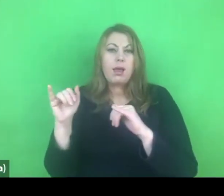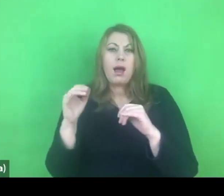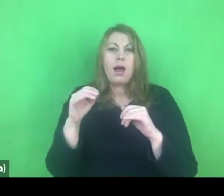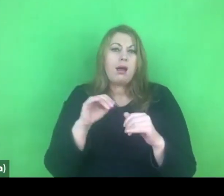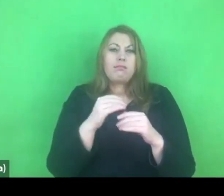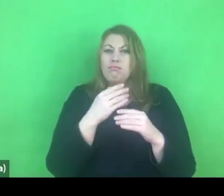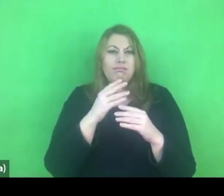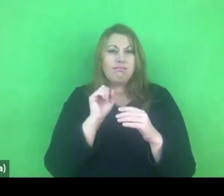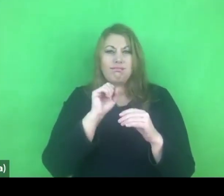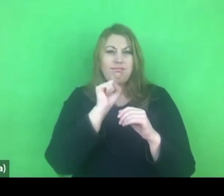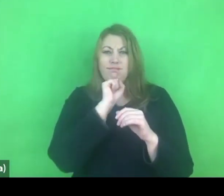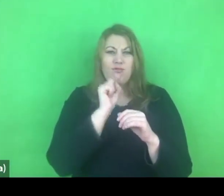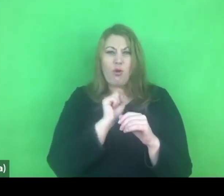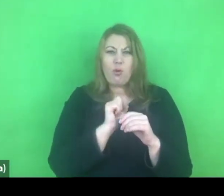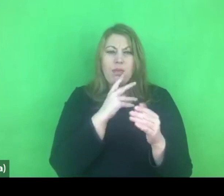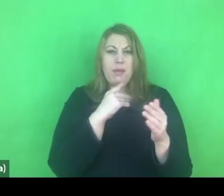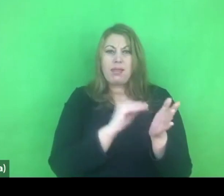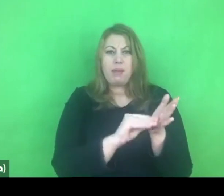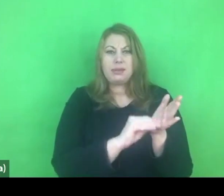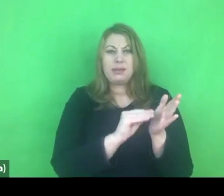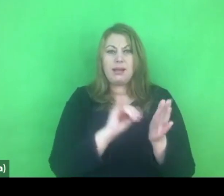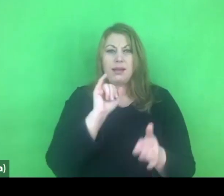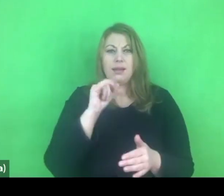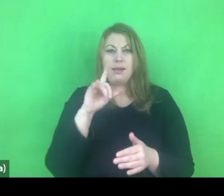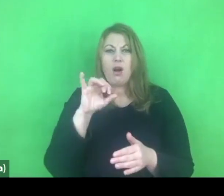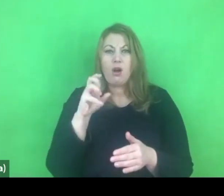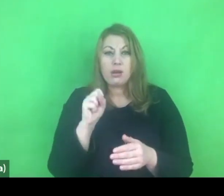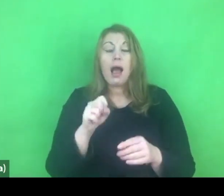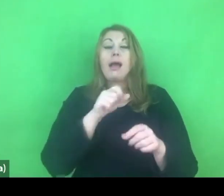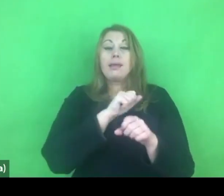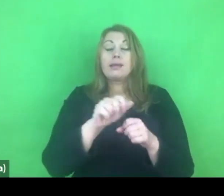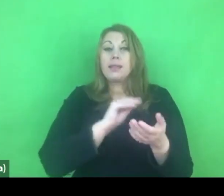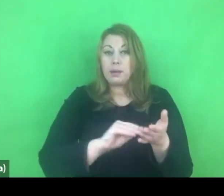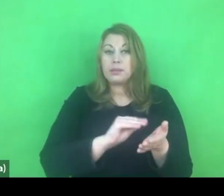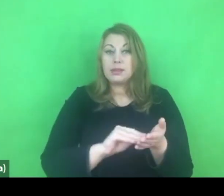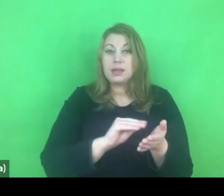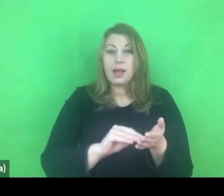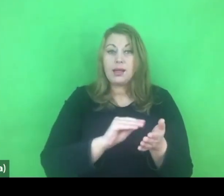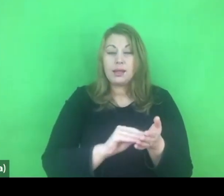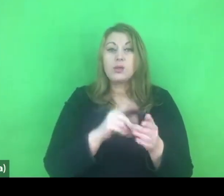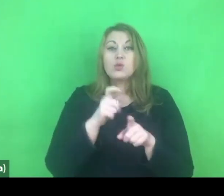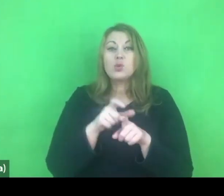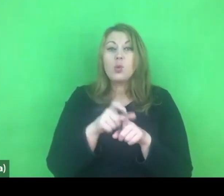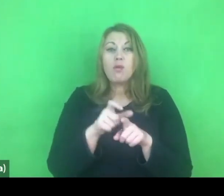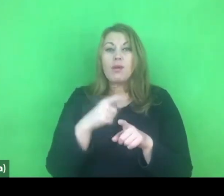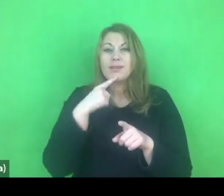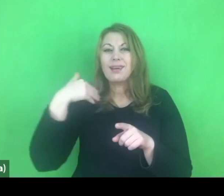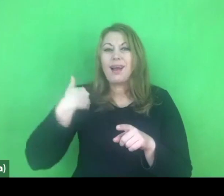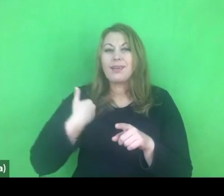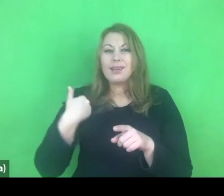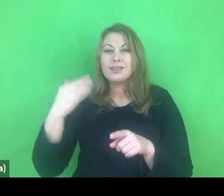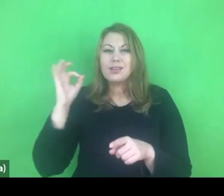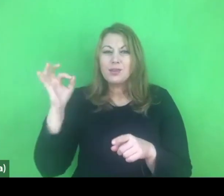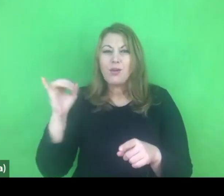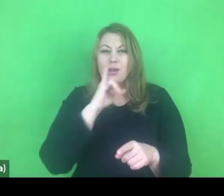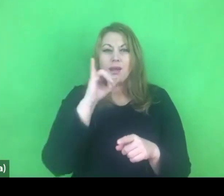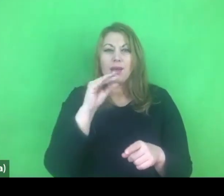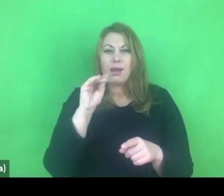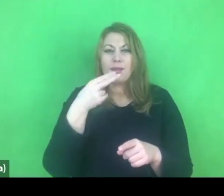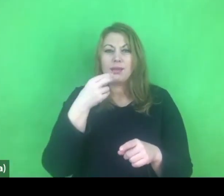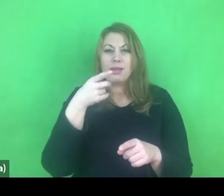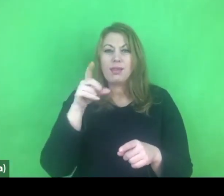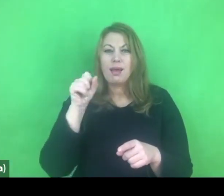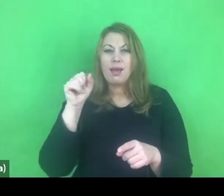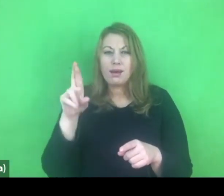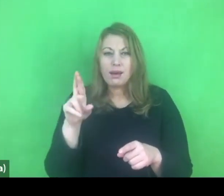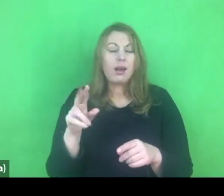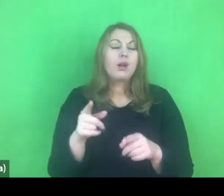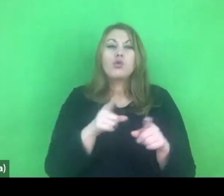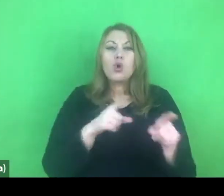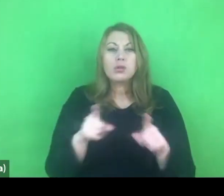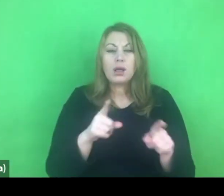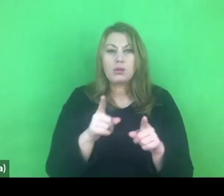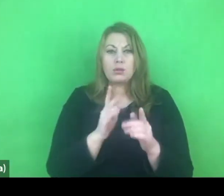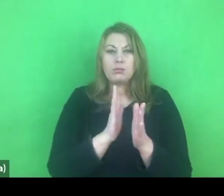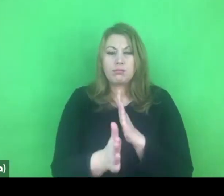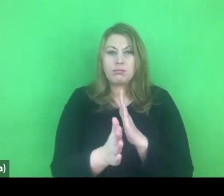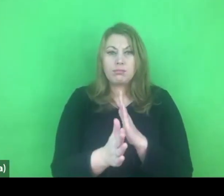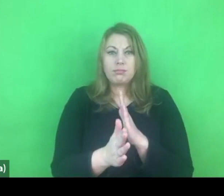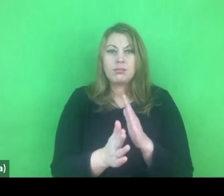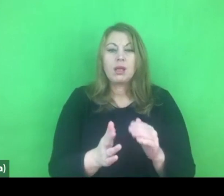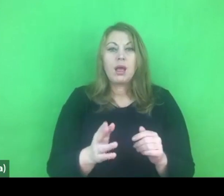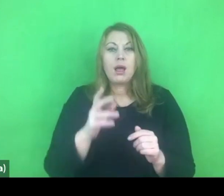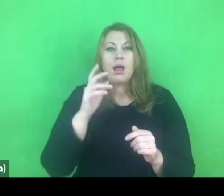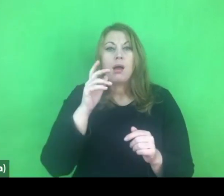Natomiast rzeczywiście pojawia się słowo gender w angielskiej wersji konwencji, na polski tłumaczone jest to jako płeć społeczno-kulturowa.